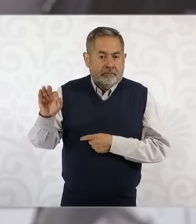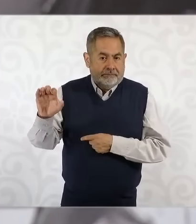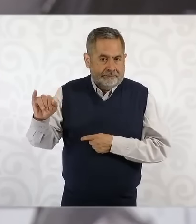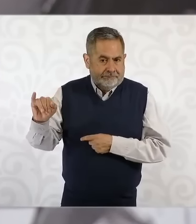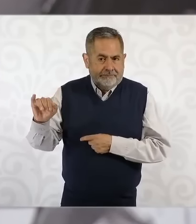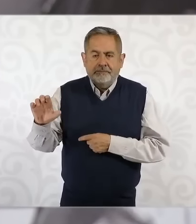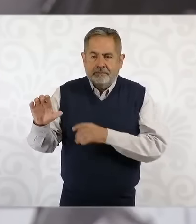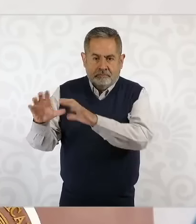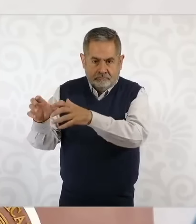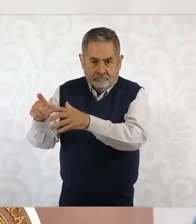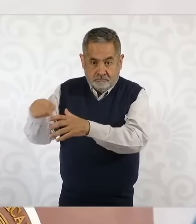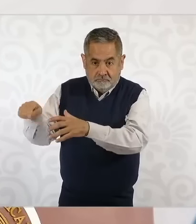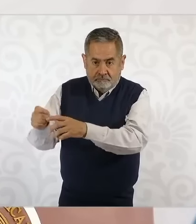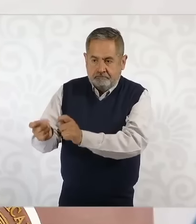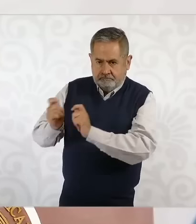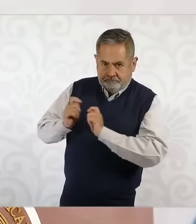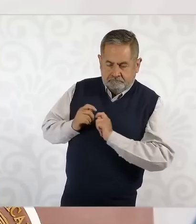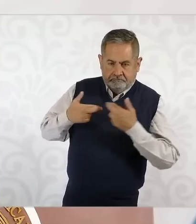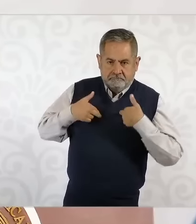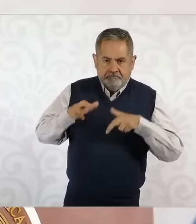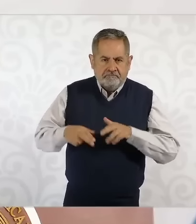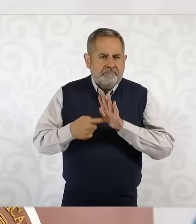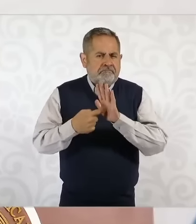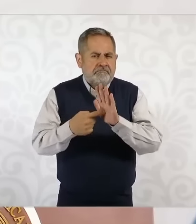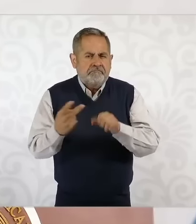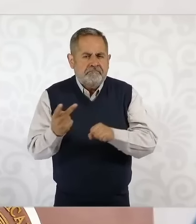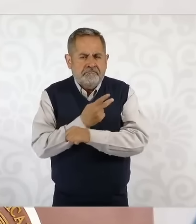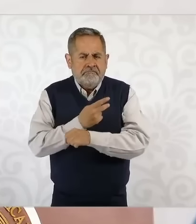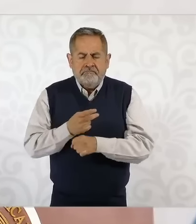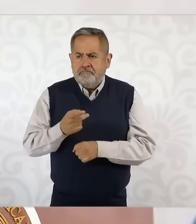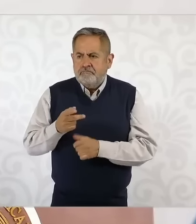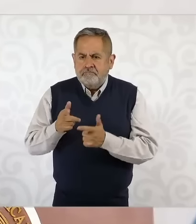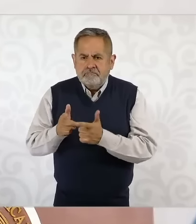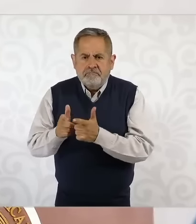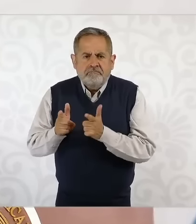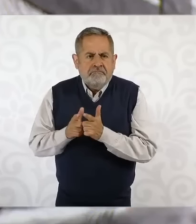informaremos acciones más relevantes realizadas como parte de la Estrategia Nacional de Seguridad